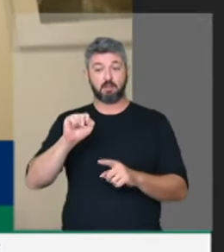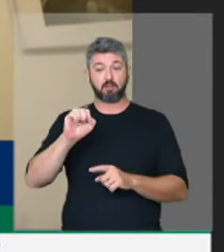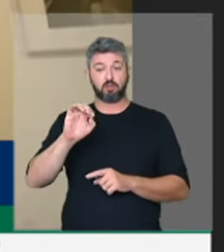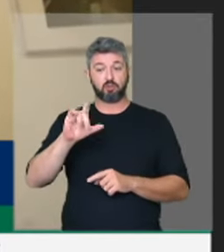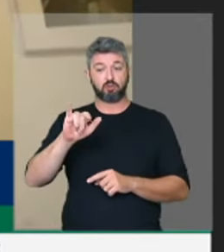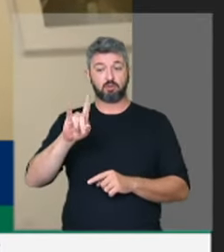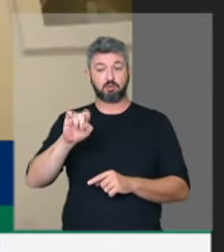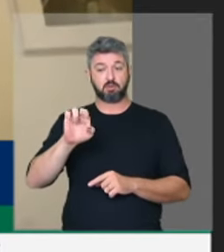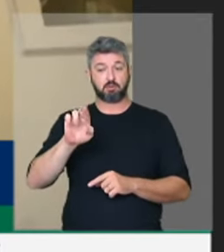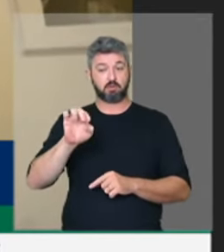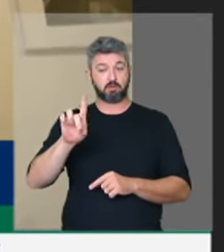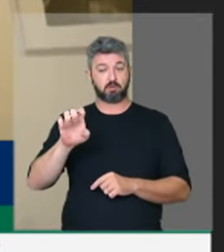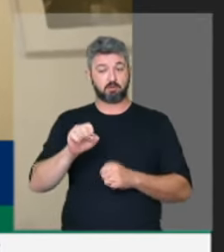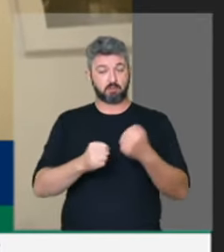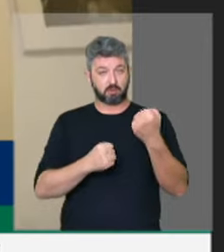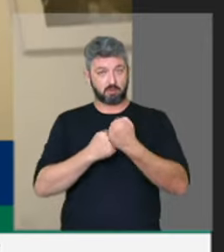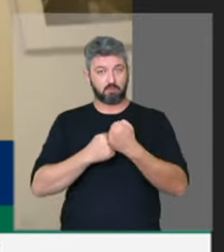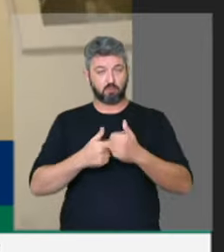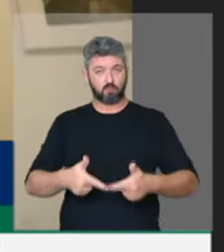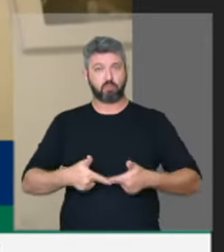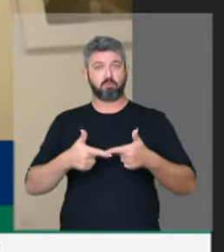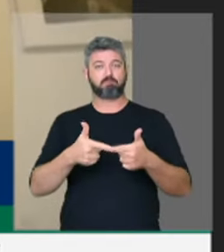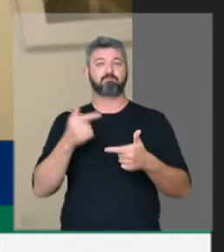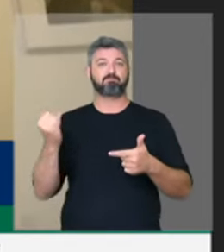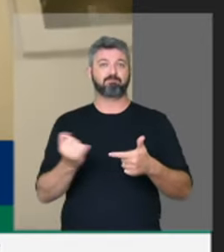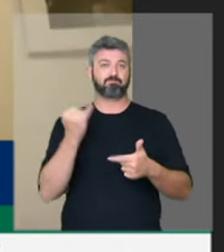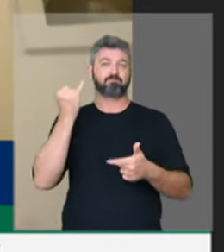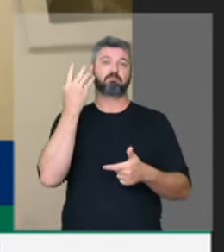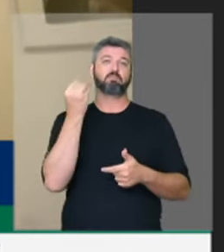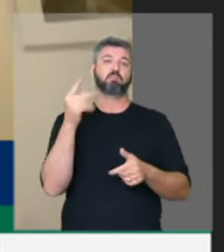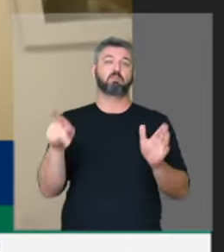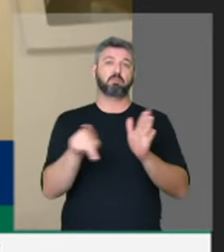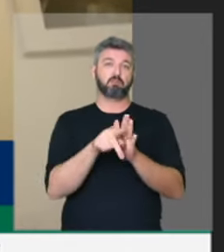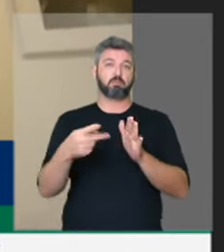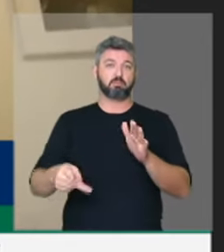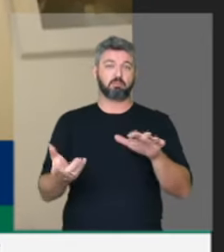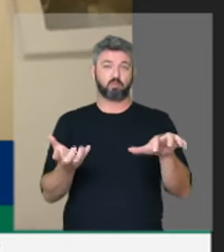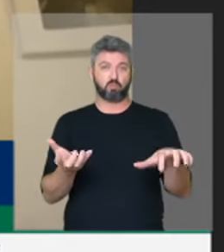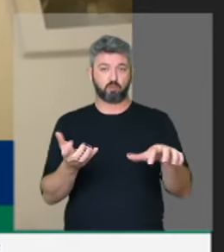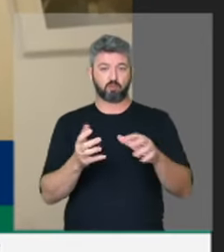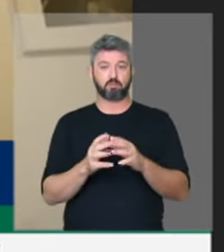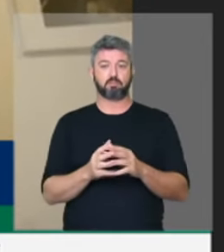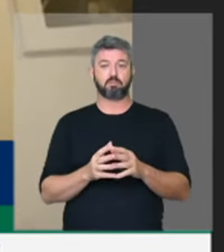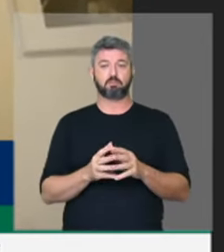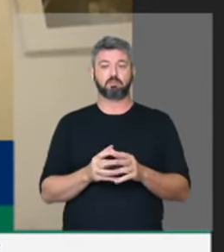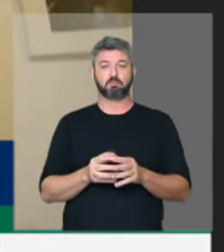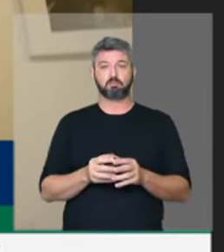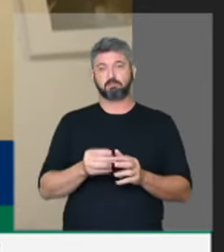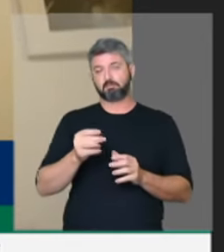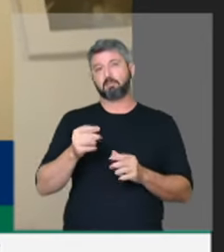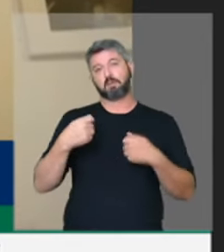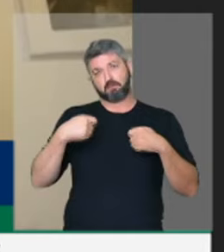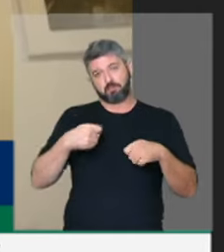MUITO NOBRE POR PARTE DO PARLAMENTO.... NÃO PODE DEIXAR DE ENCAMINHAR A SUA ORIENTAÇÃO SIM.... PARA UM PROJETO TÃO IMPORTANTE QUE